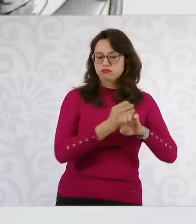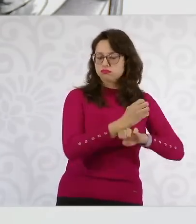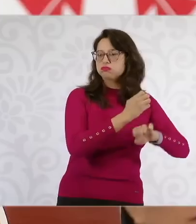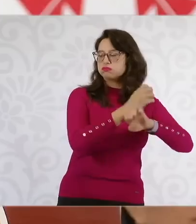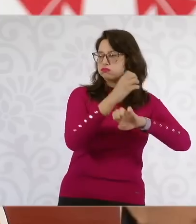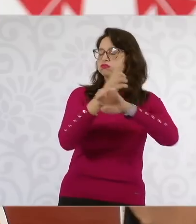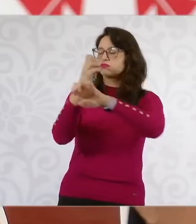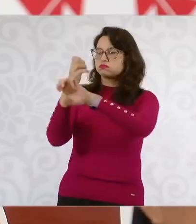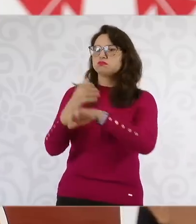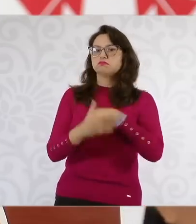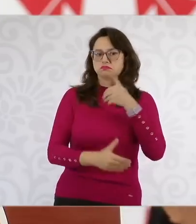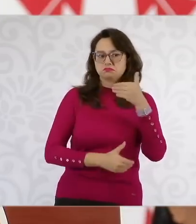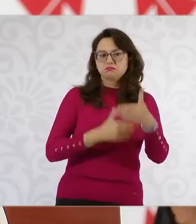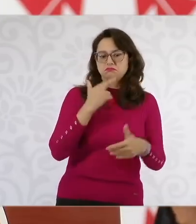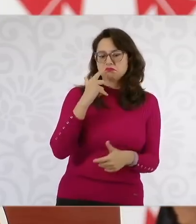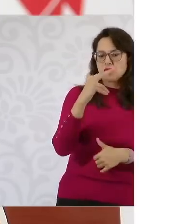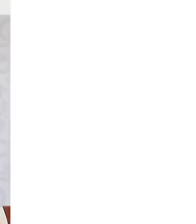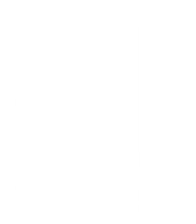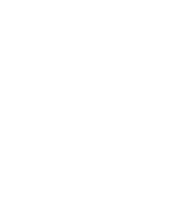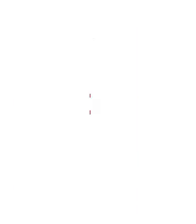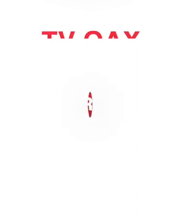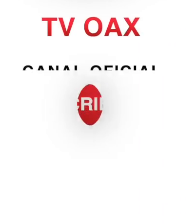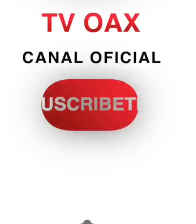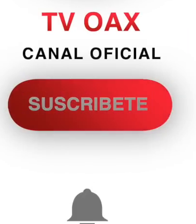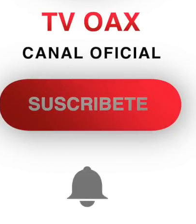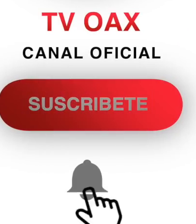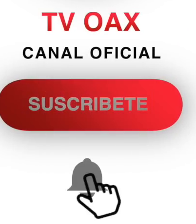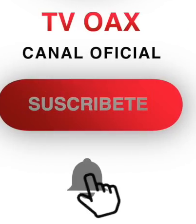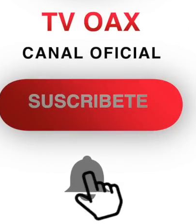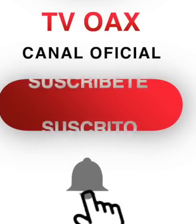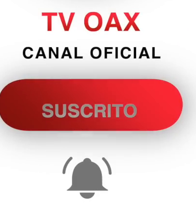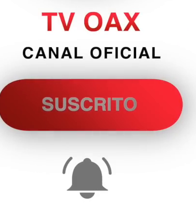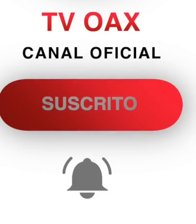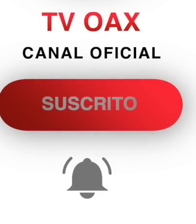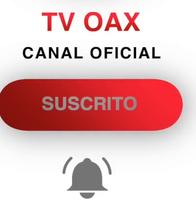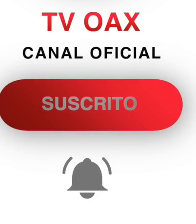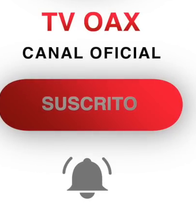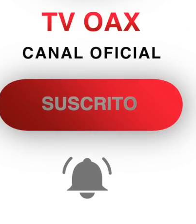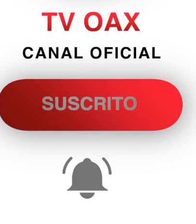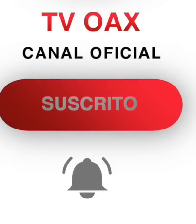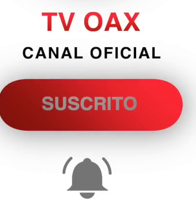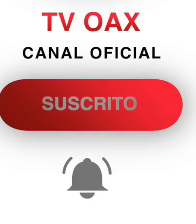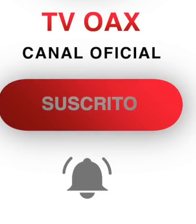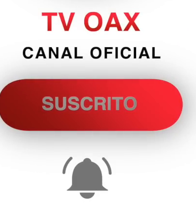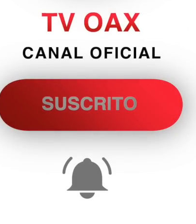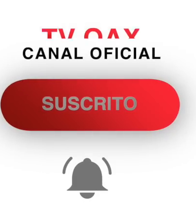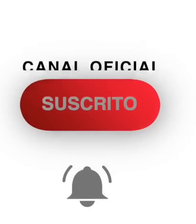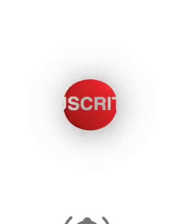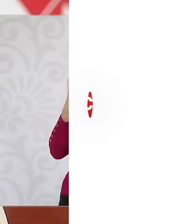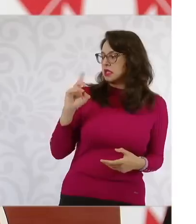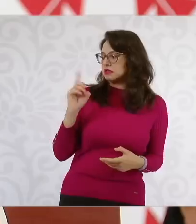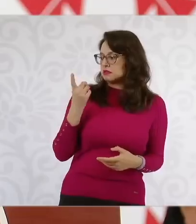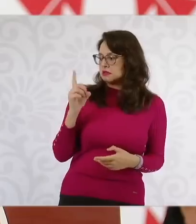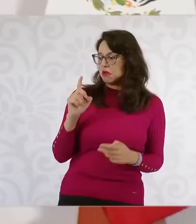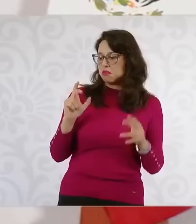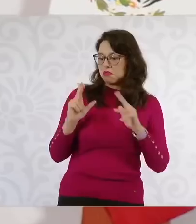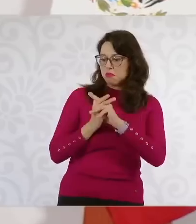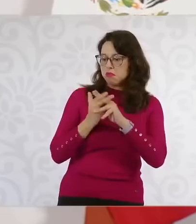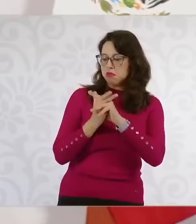nuestra estrategia eh diciembre hubo menos homicidios ya lo vamos a presentar el 9 de